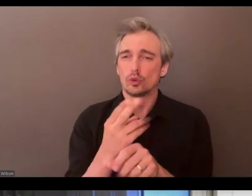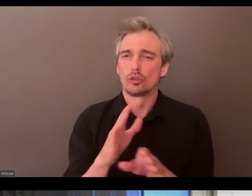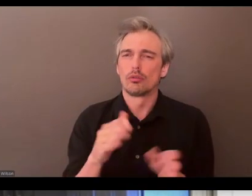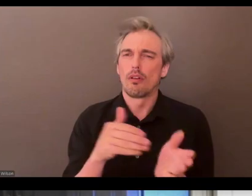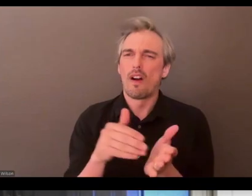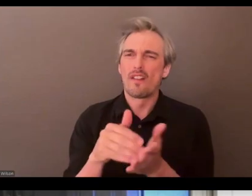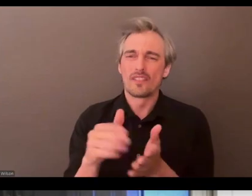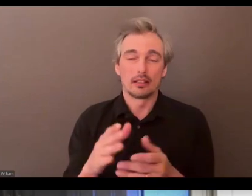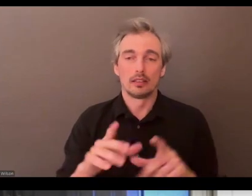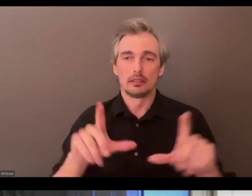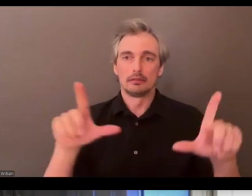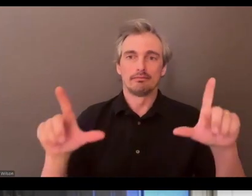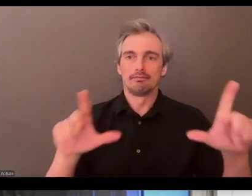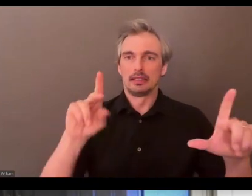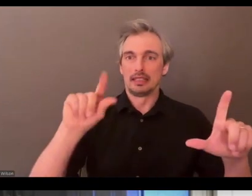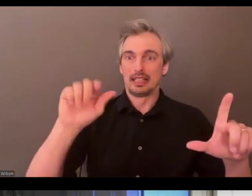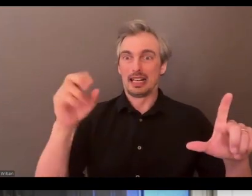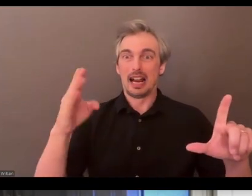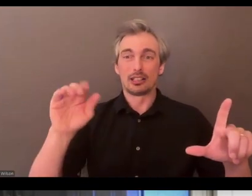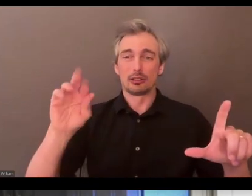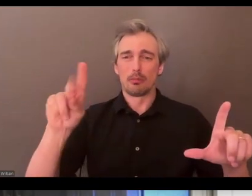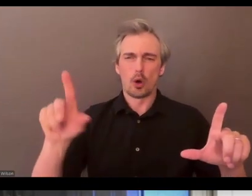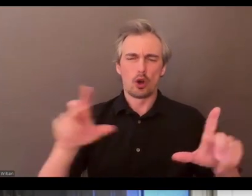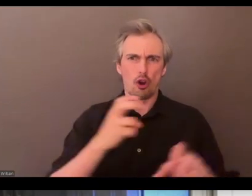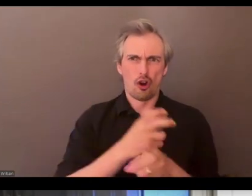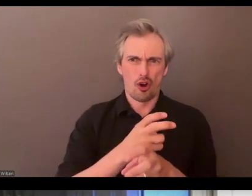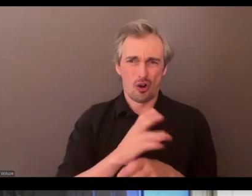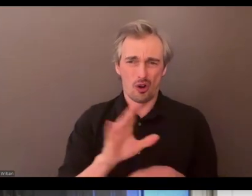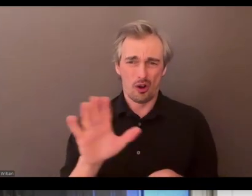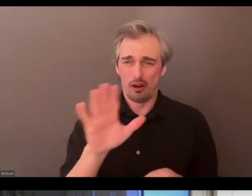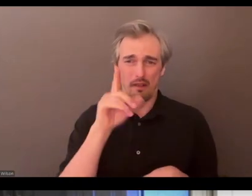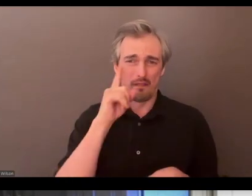これは支援技術を使用しようとする人にとって悪夢のようなものです。